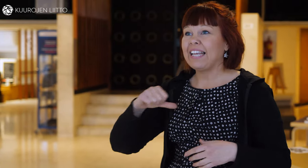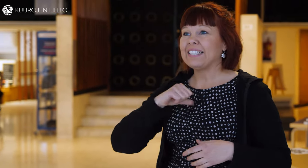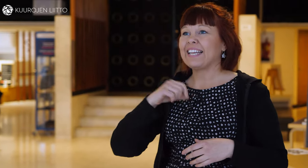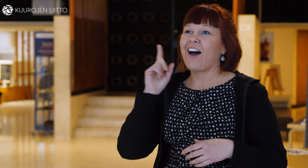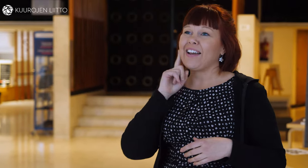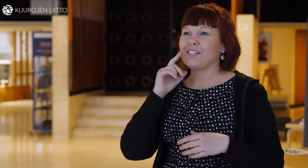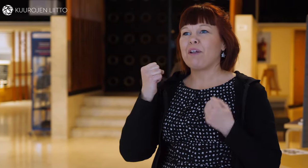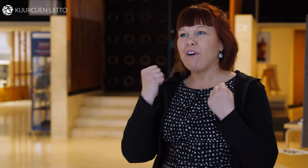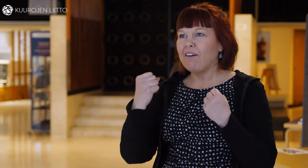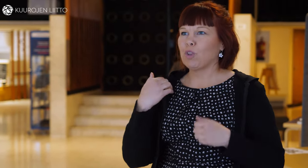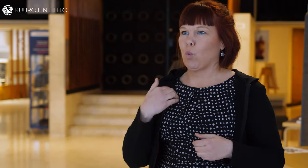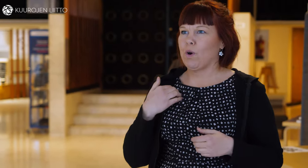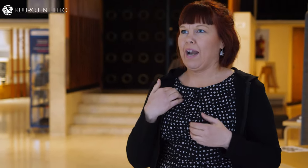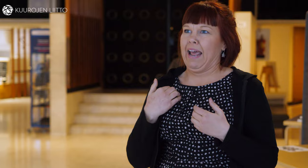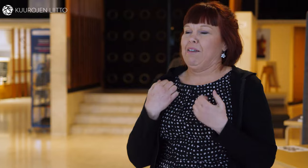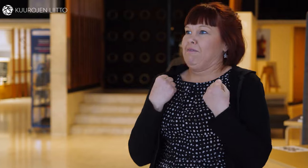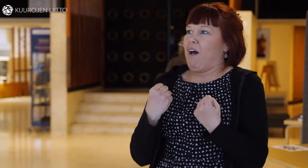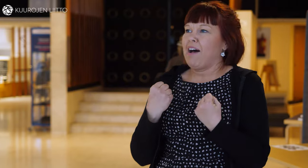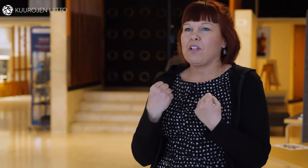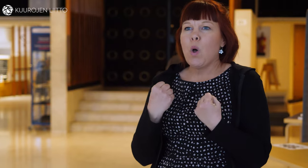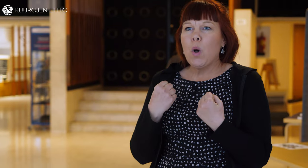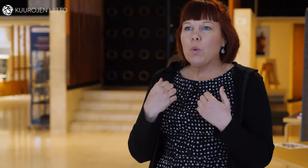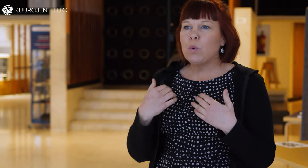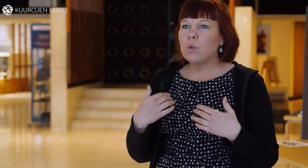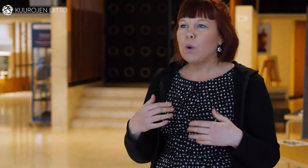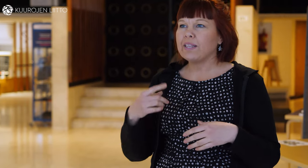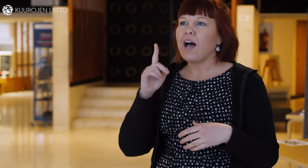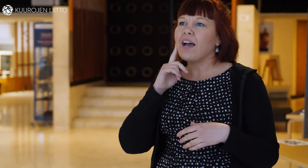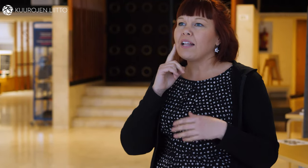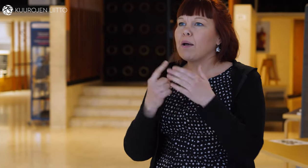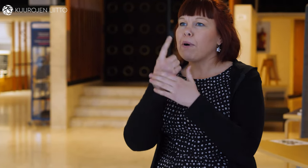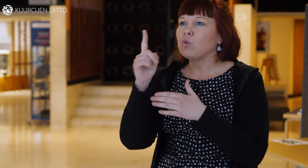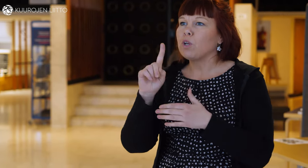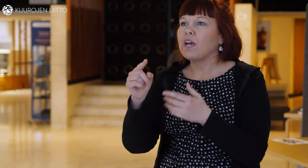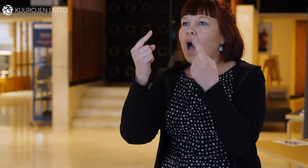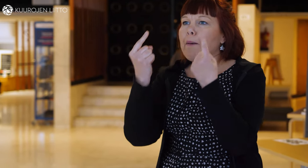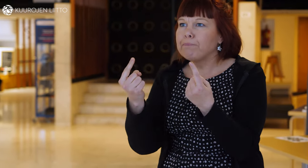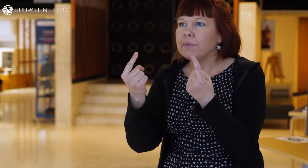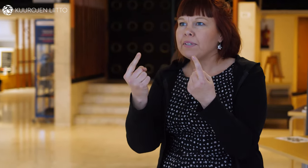Sellainen vahva tunne itselleni tulee, ja täällä tapahtuu aina jotain erityistä.